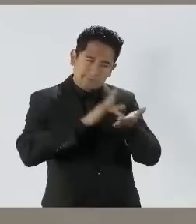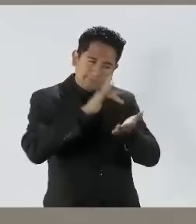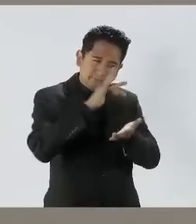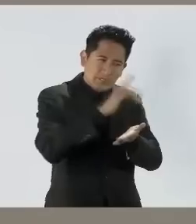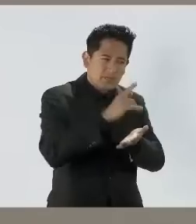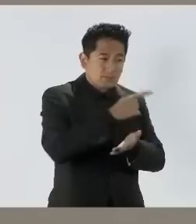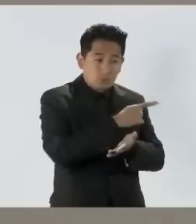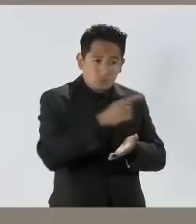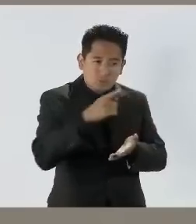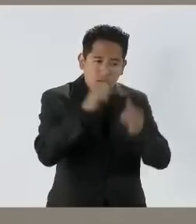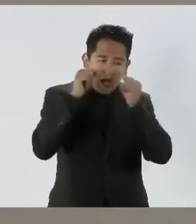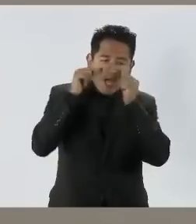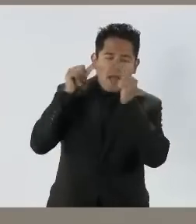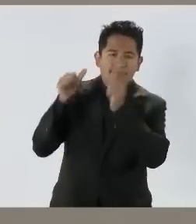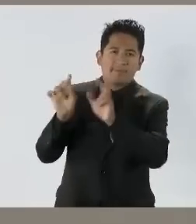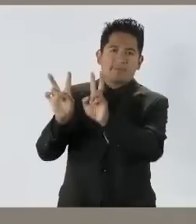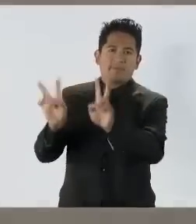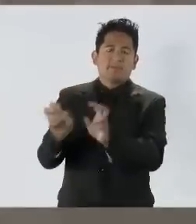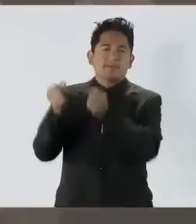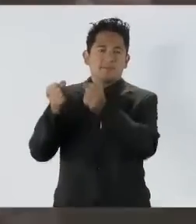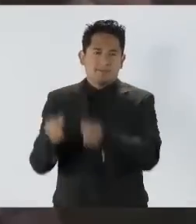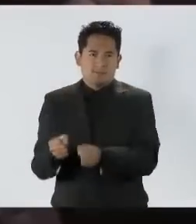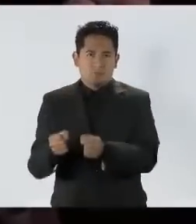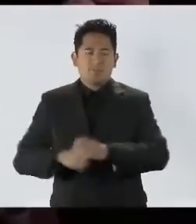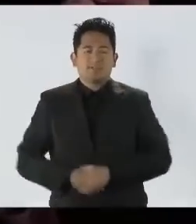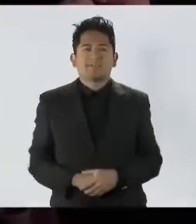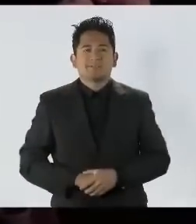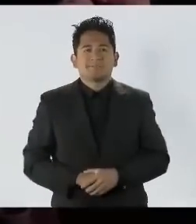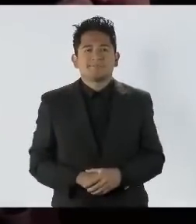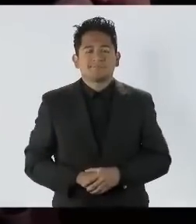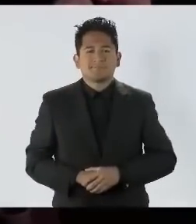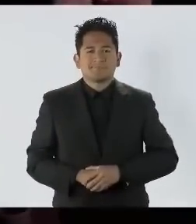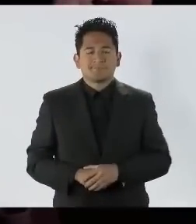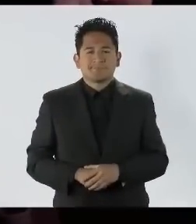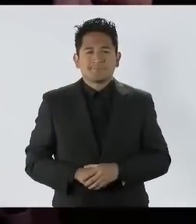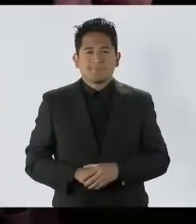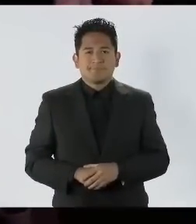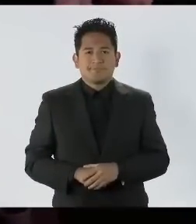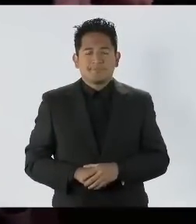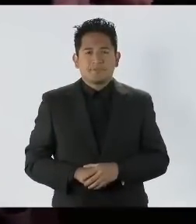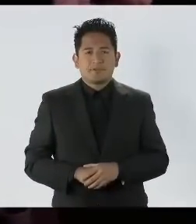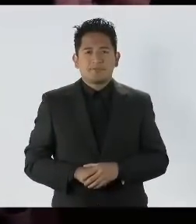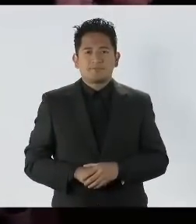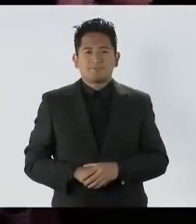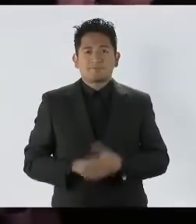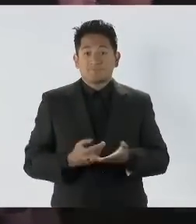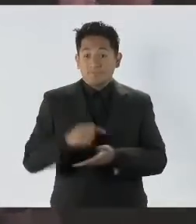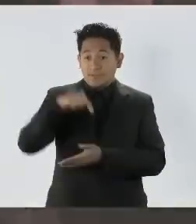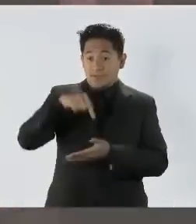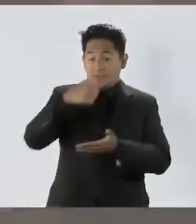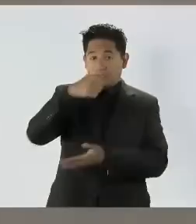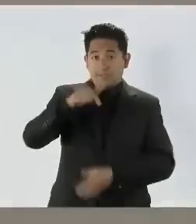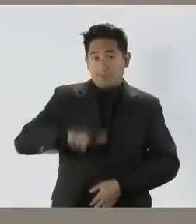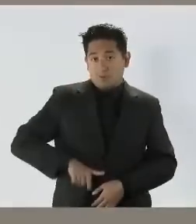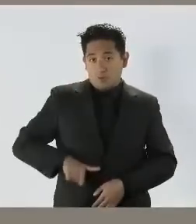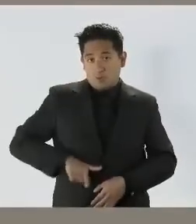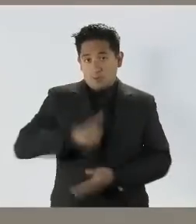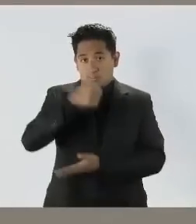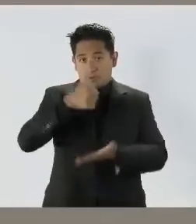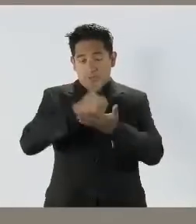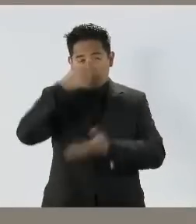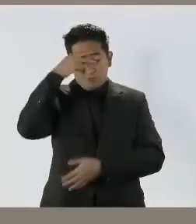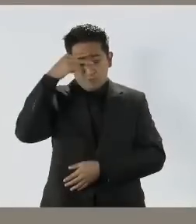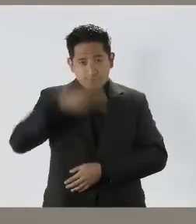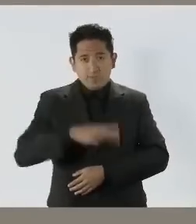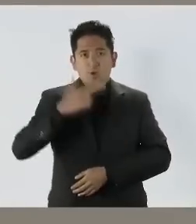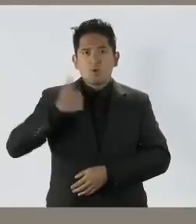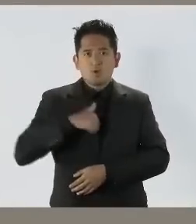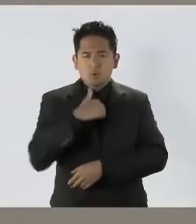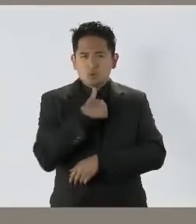en la Ciudad de México y aquí en el gobierno de la ciudad nos reunimos todos los días antes